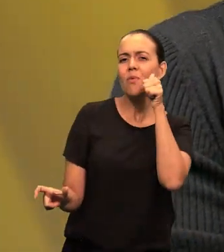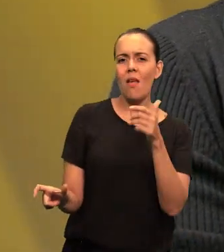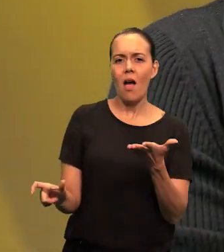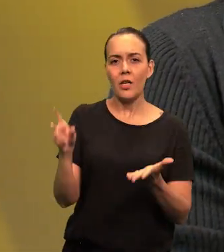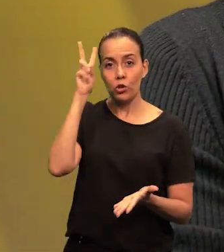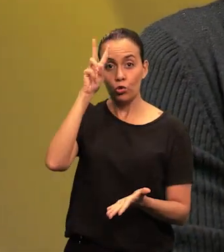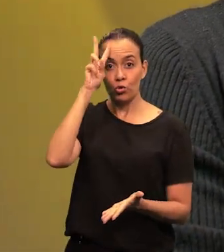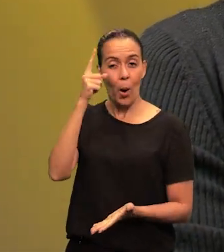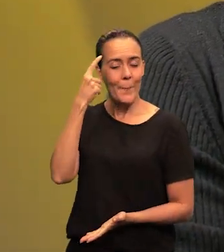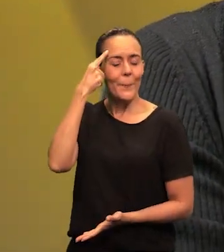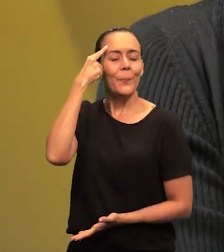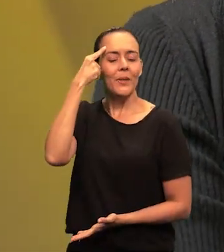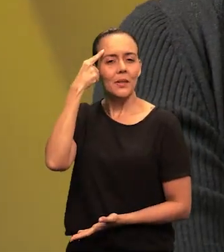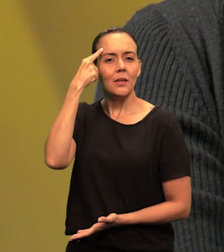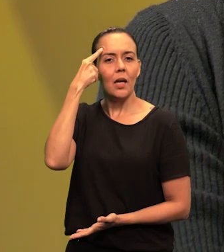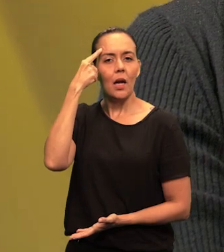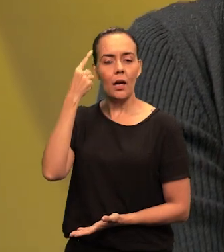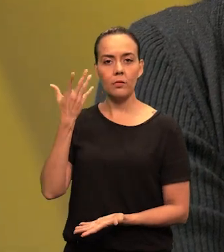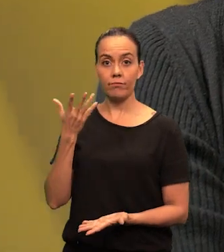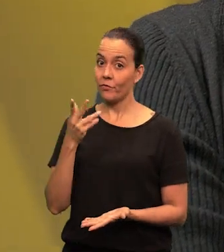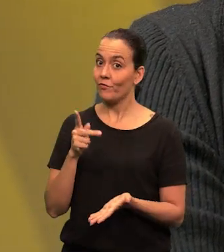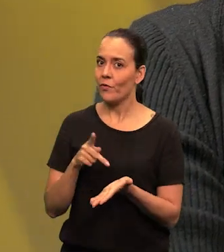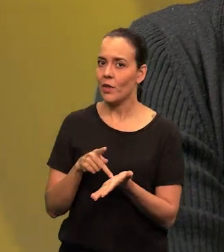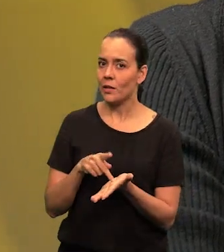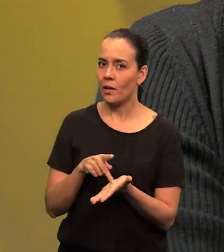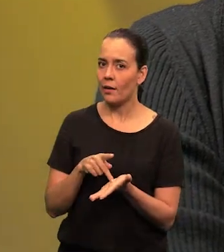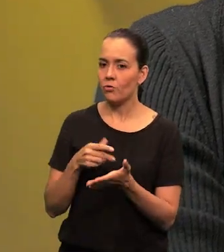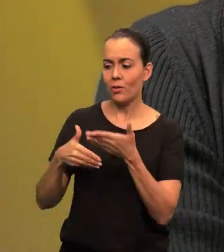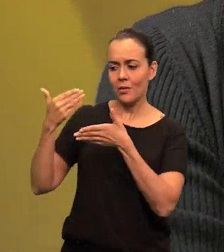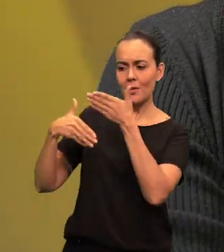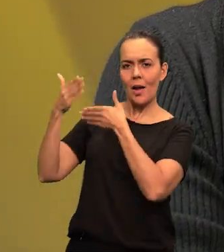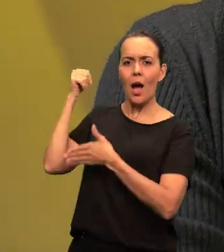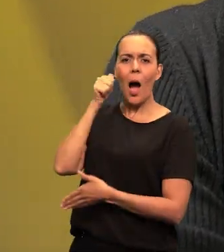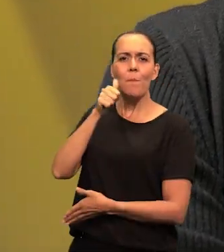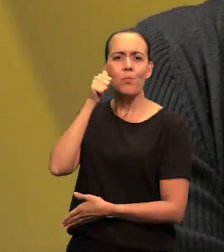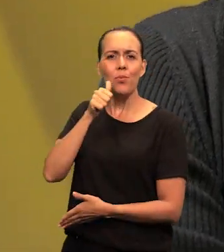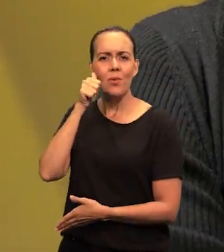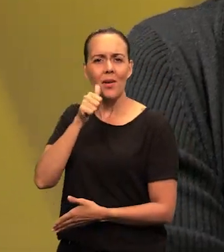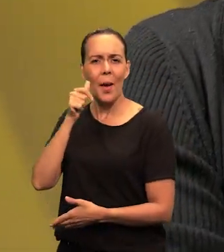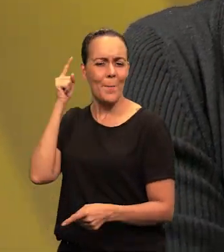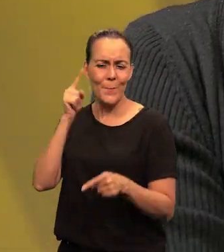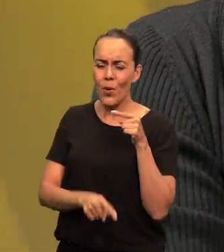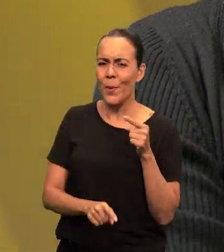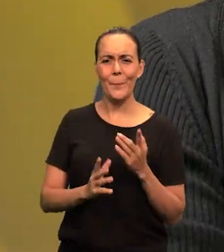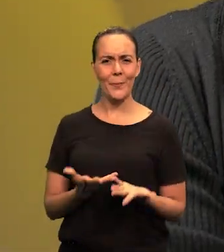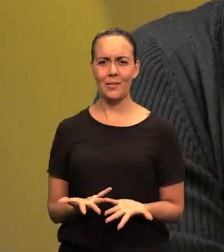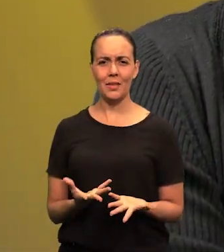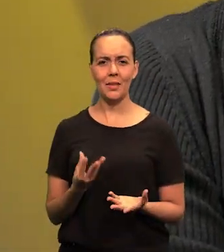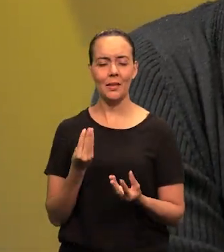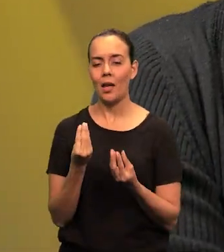na história do pensamento. Sem dúvida nenhuma que as mulheres foram negadas, as suas manifestações,